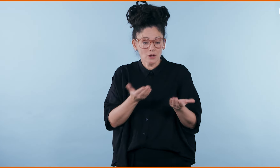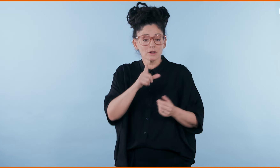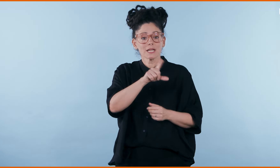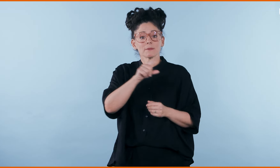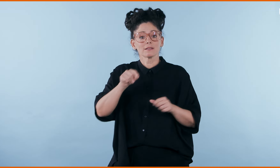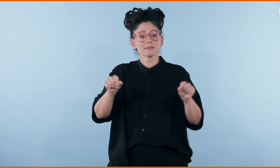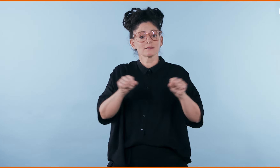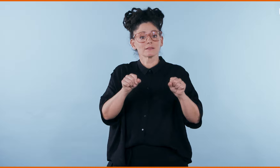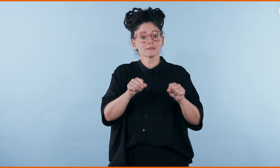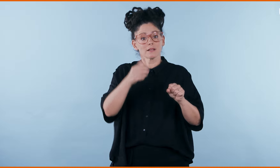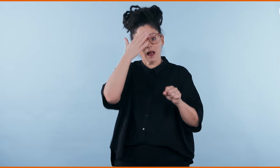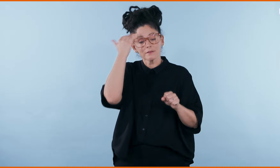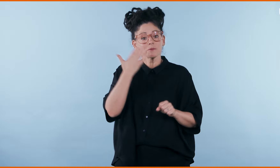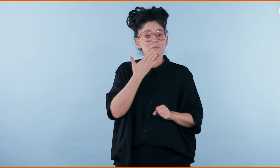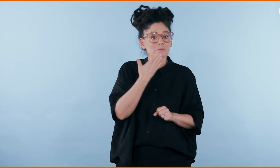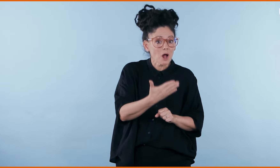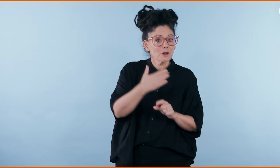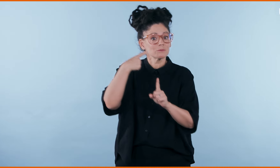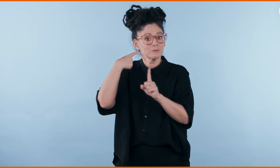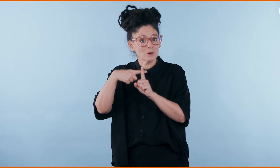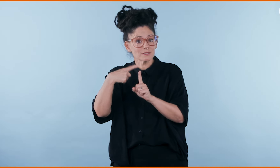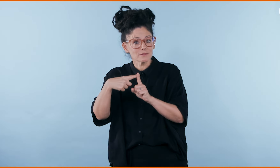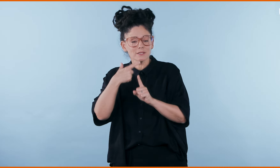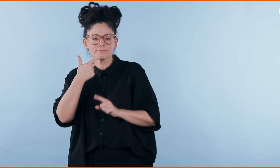Ibland är stress bra och positiv.